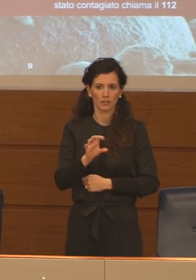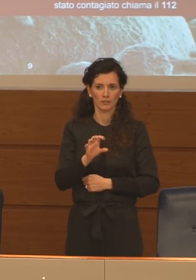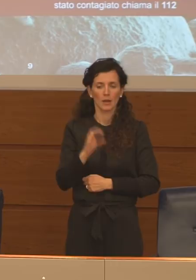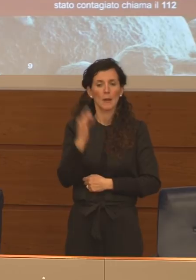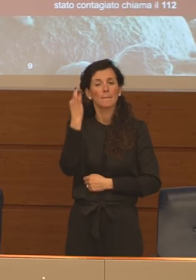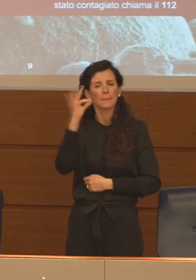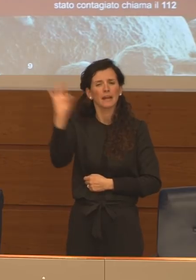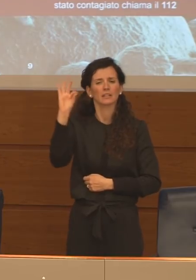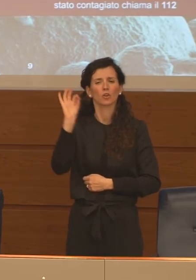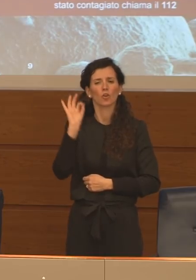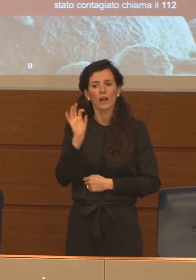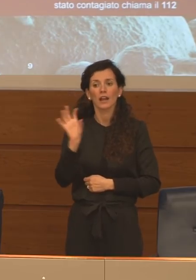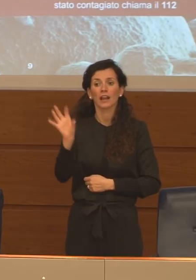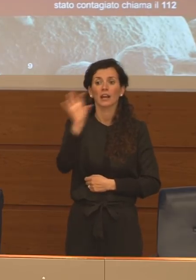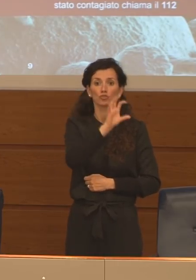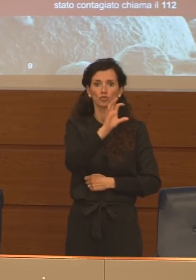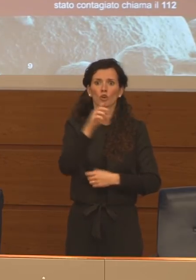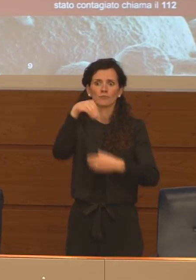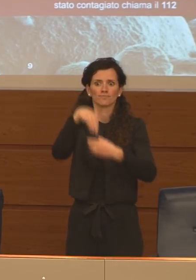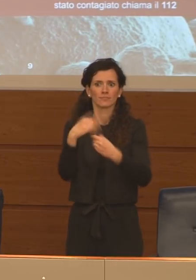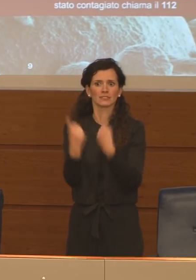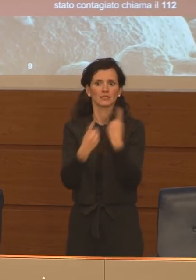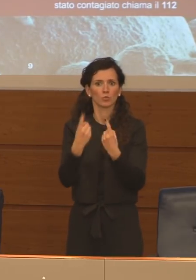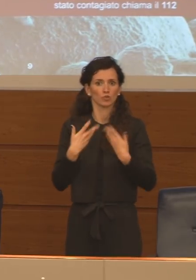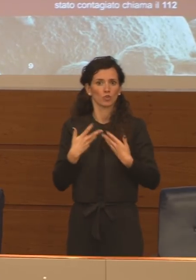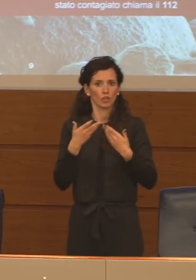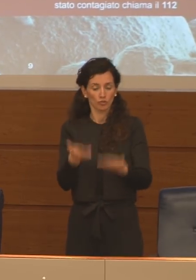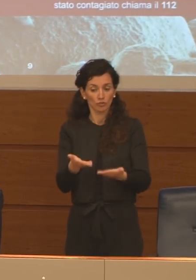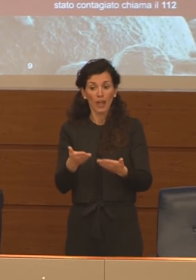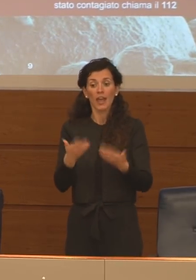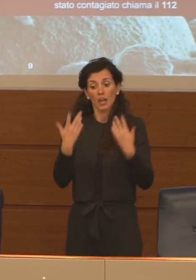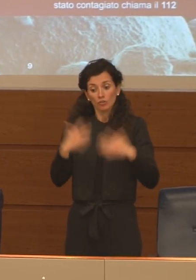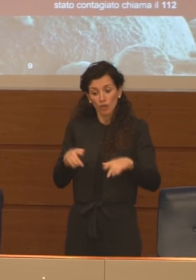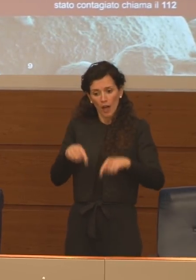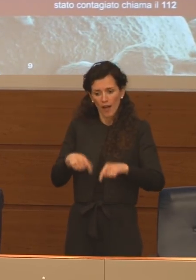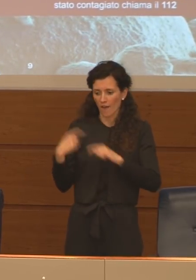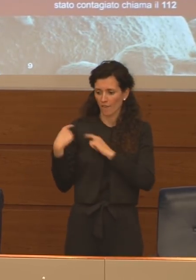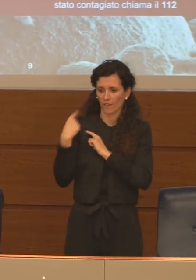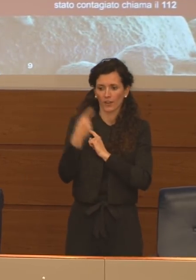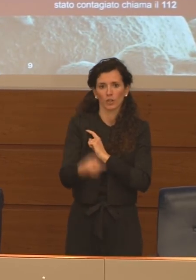regioni coinvolte, con le quali stiamo condividendo in queste ore i database in